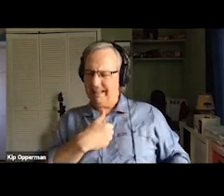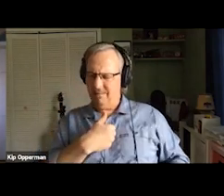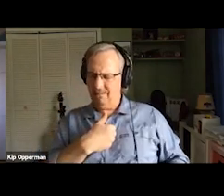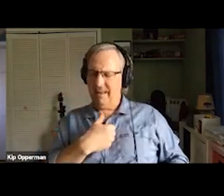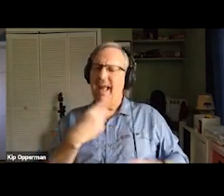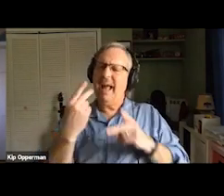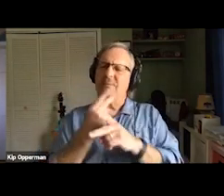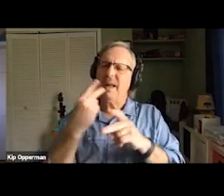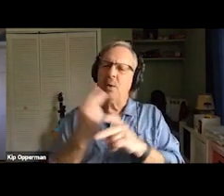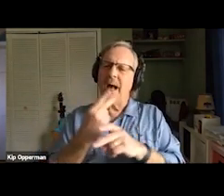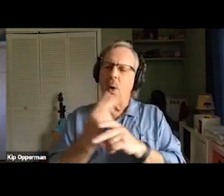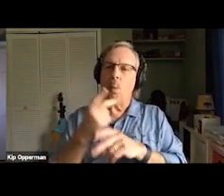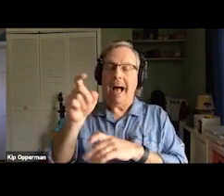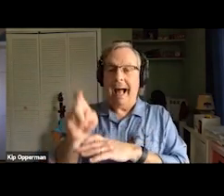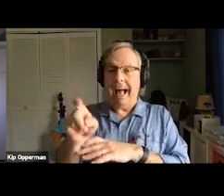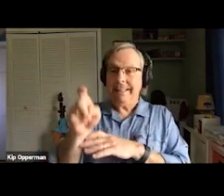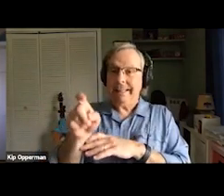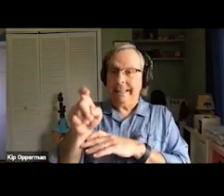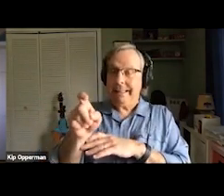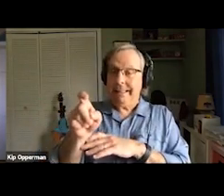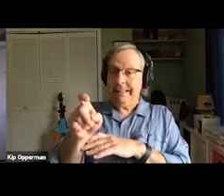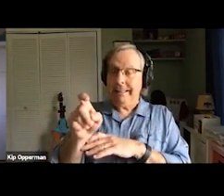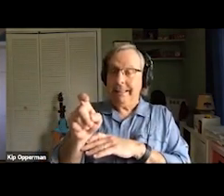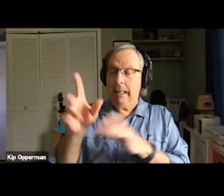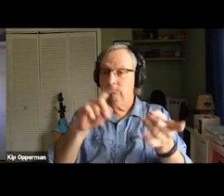¿necesito hacer un cambio o un cambio